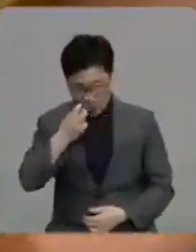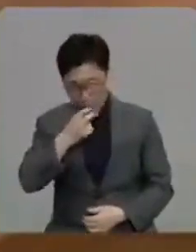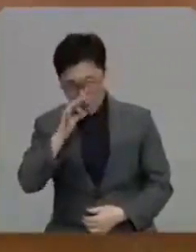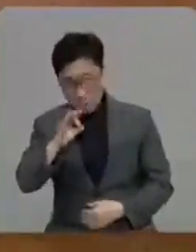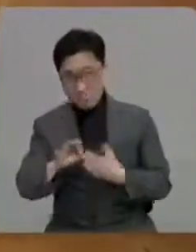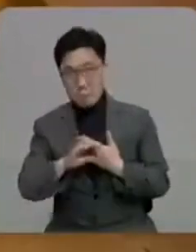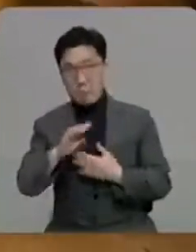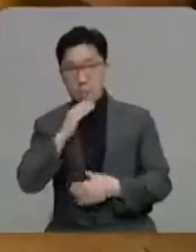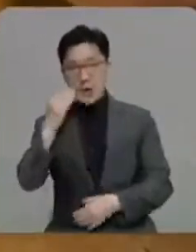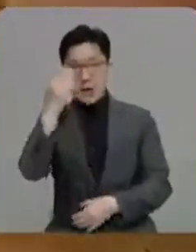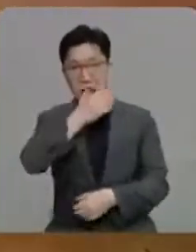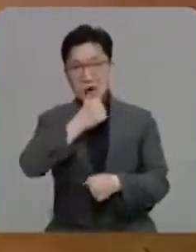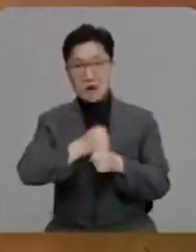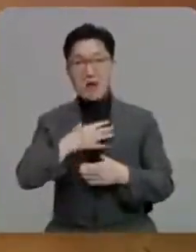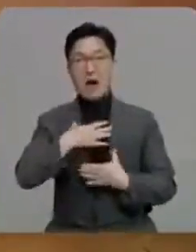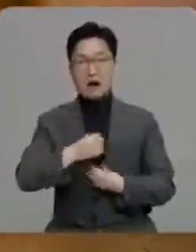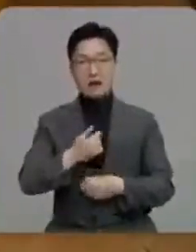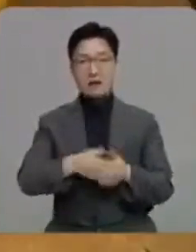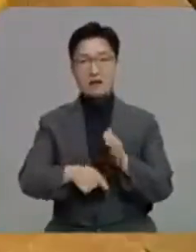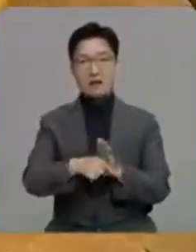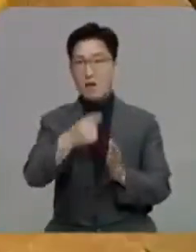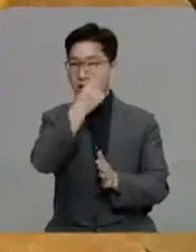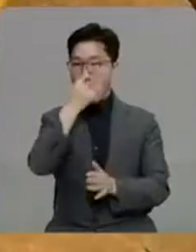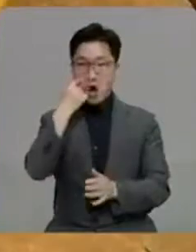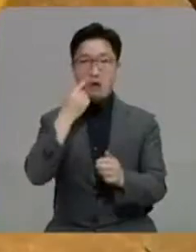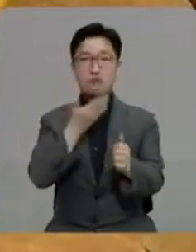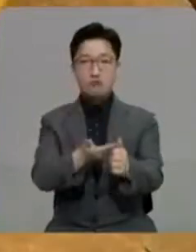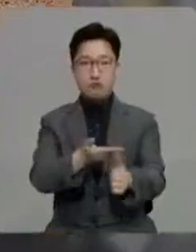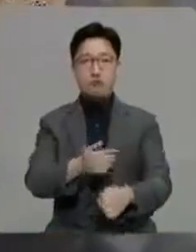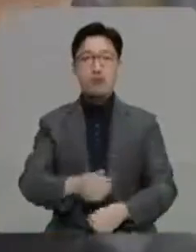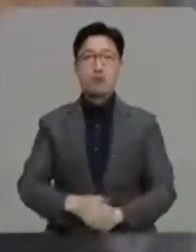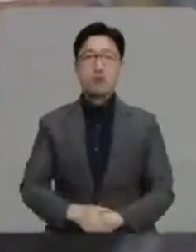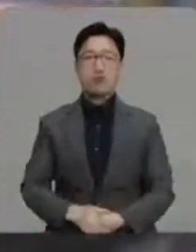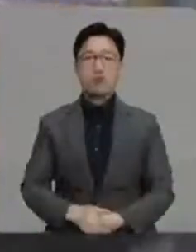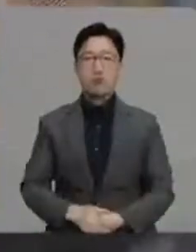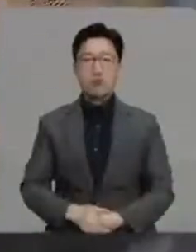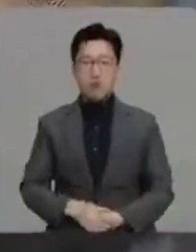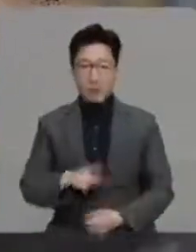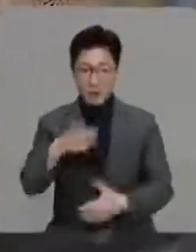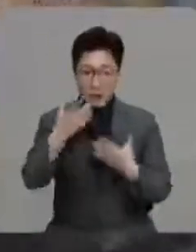농산물로서 안전성까지 검증해 주고 있습니다. 장규재/군산시 양봉협회 사무장 : 가짜 꿀들 사양꿀들이 섞인 꿀